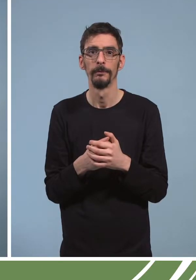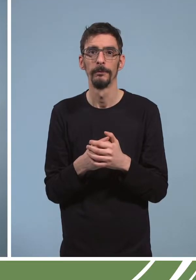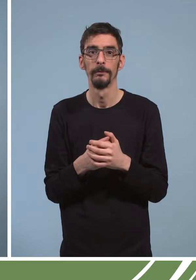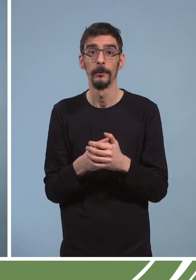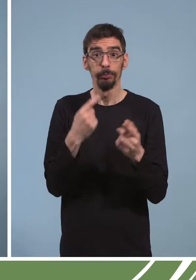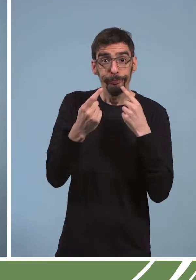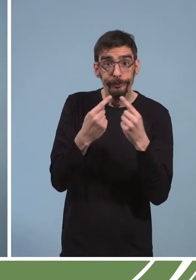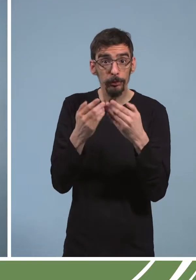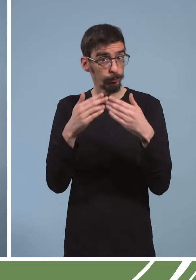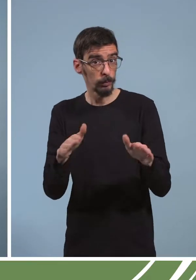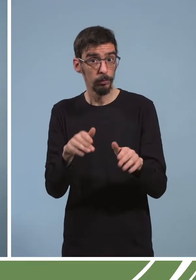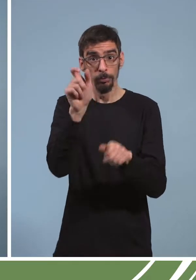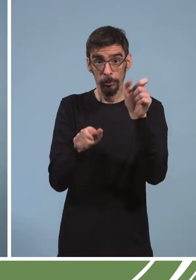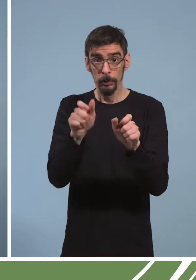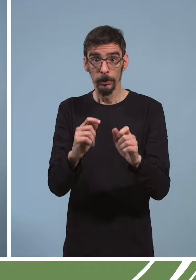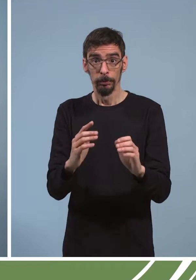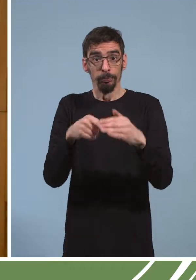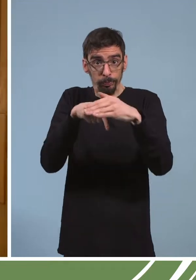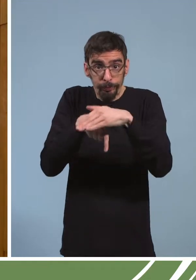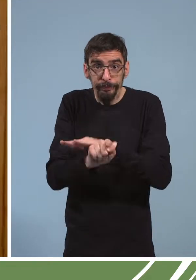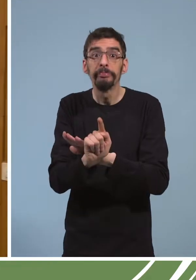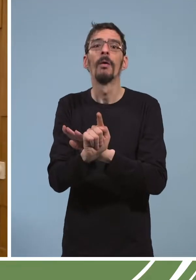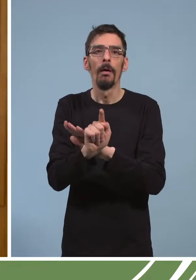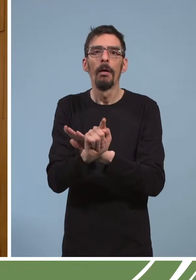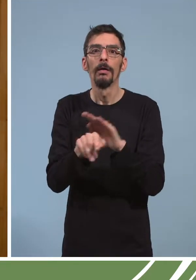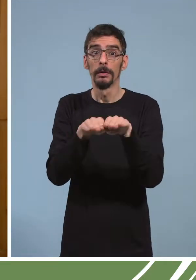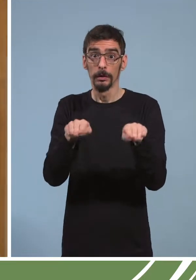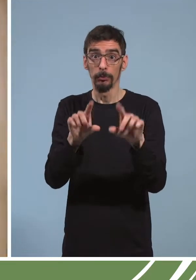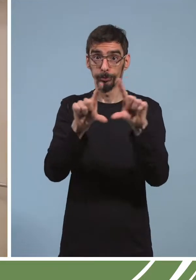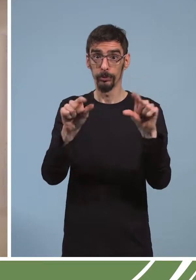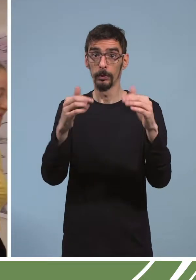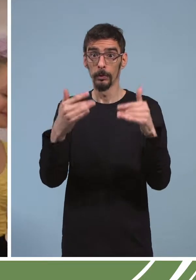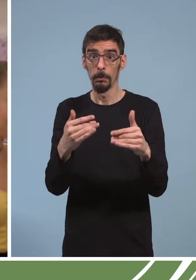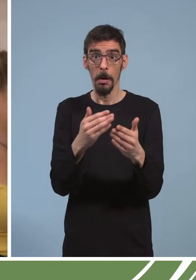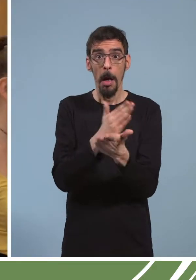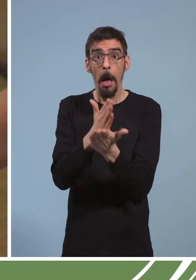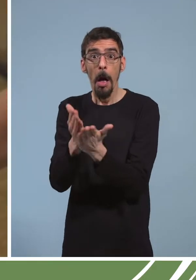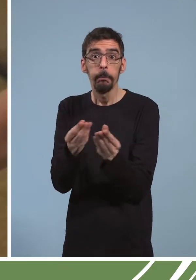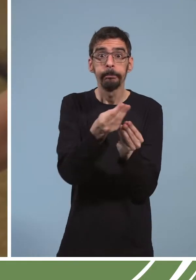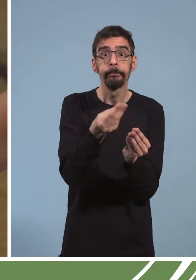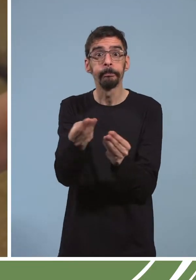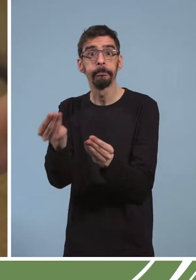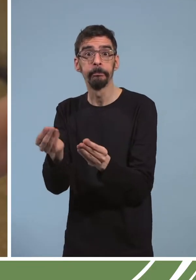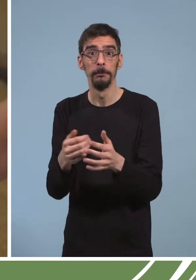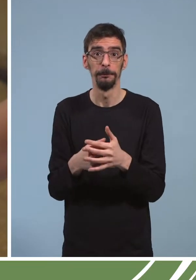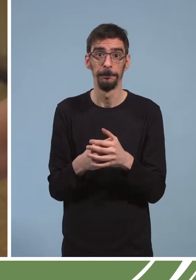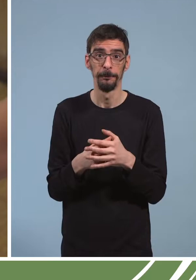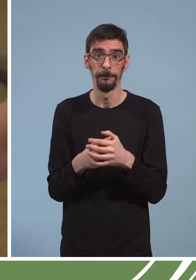Durchführung: Sobald alles vorbereitet ist, be- treten die Teilnehmenden den Raum. Sie erhalten eine Eintrittskarte mit der Nummer ihres Tischs.